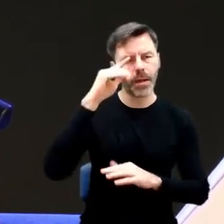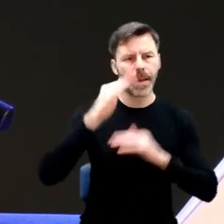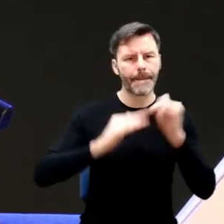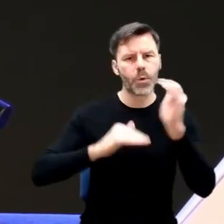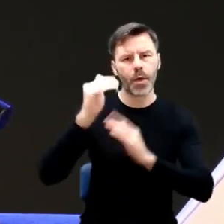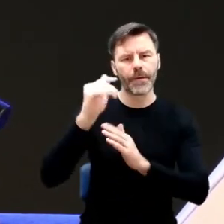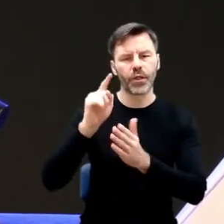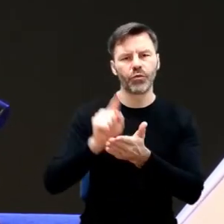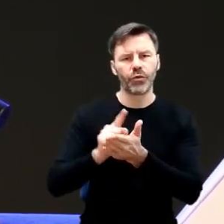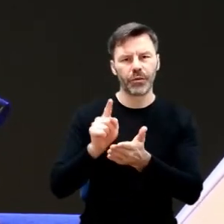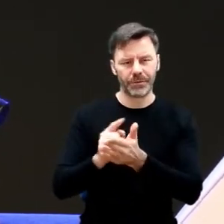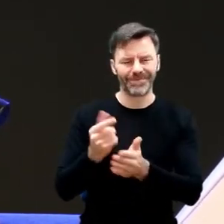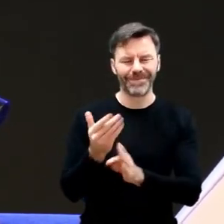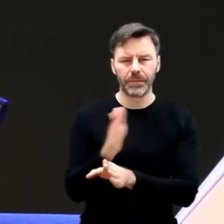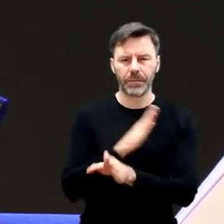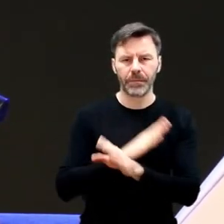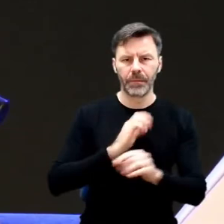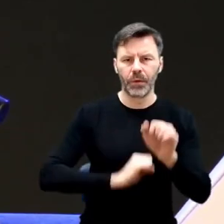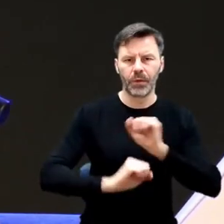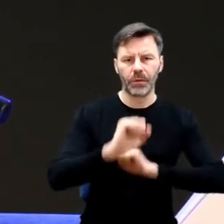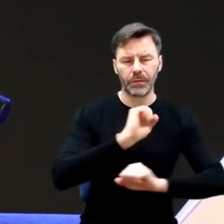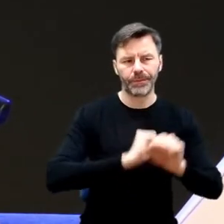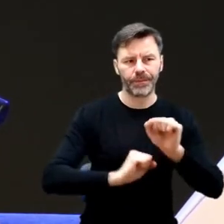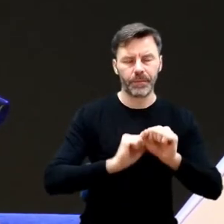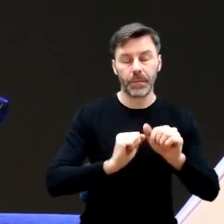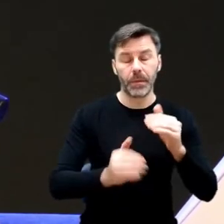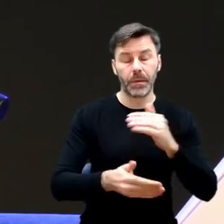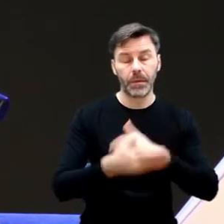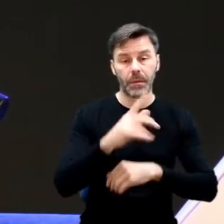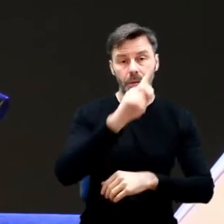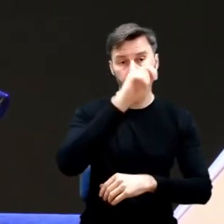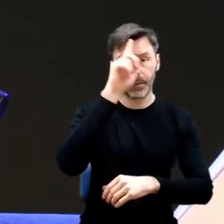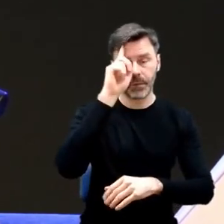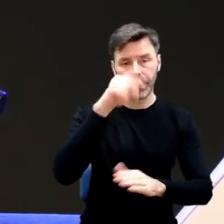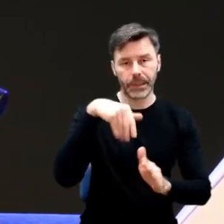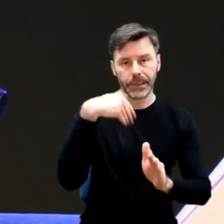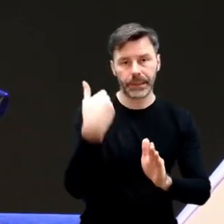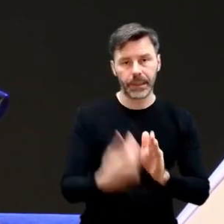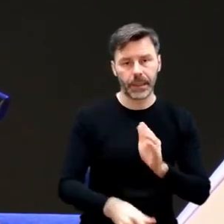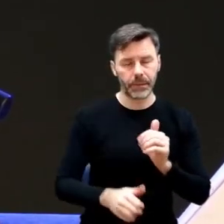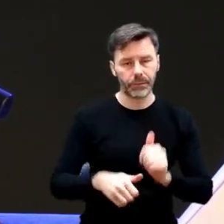przećwiczyliśmy z dużą stratą dla społeczności lokalnych i dla samorządów